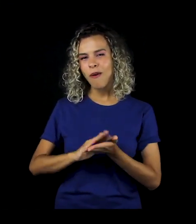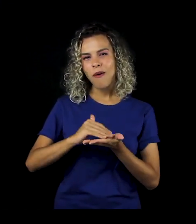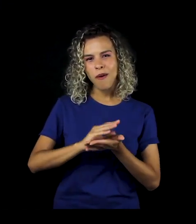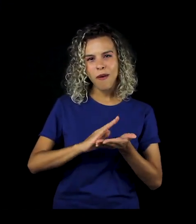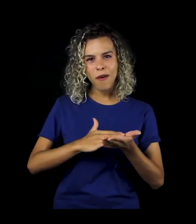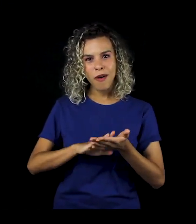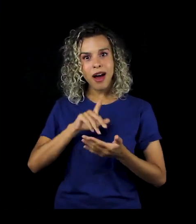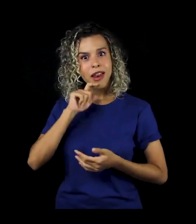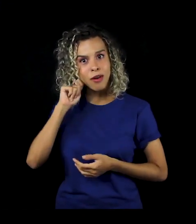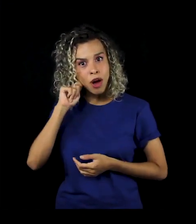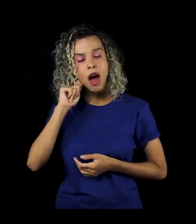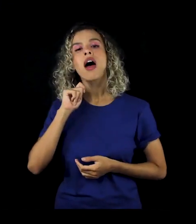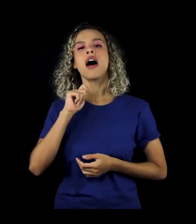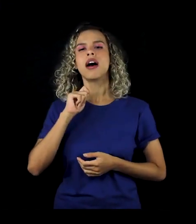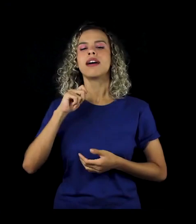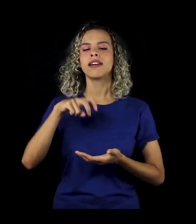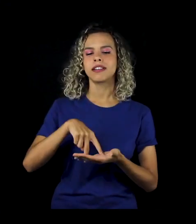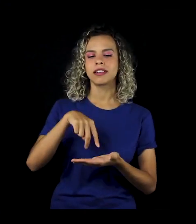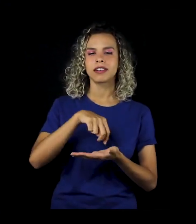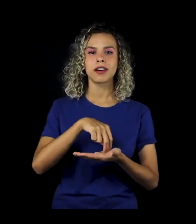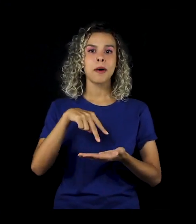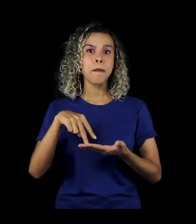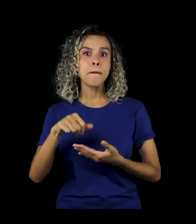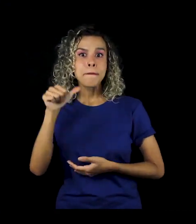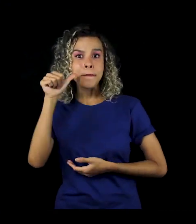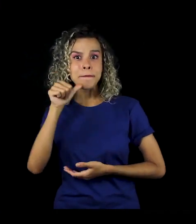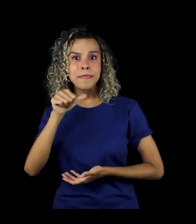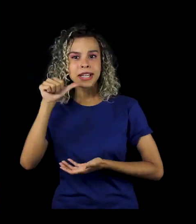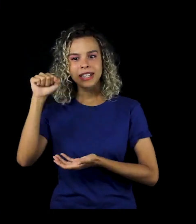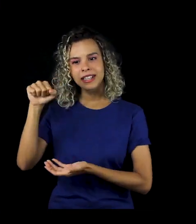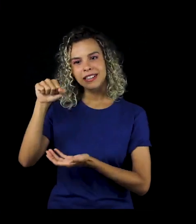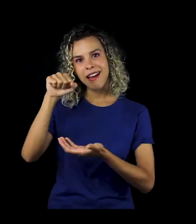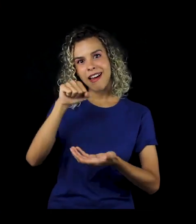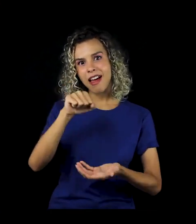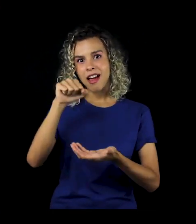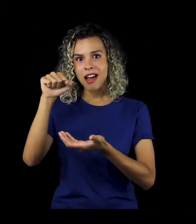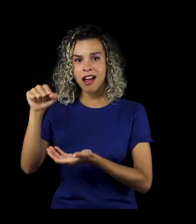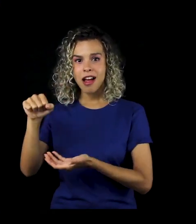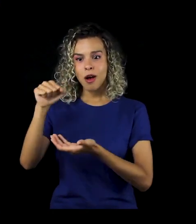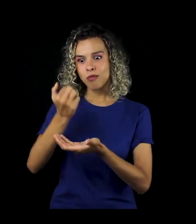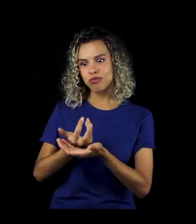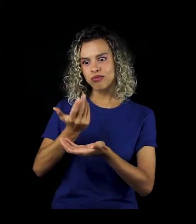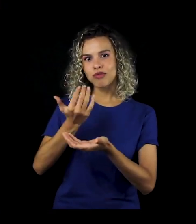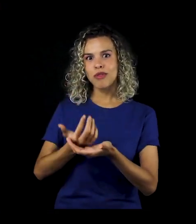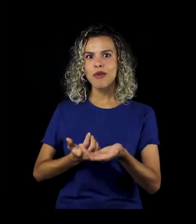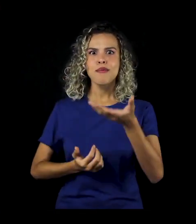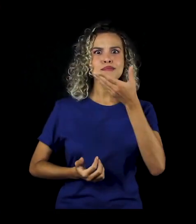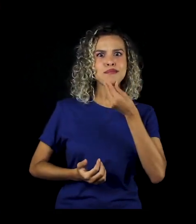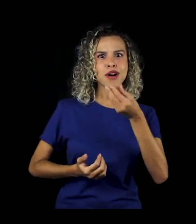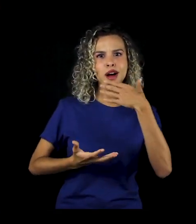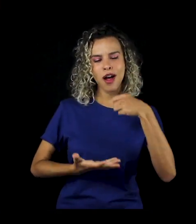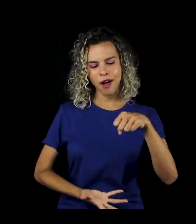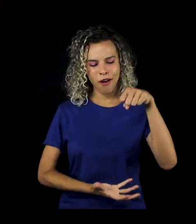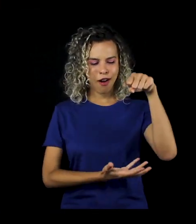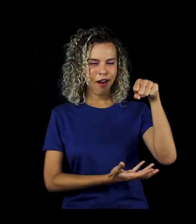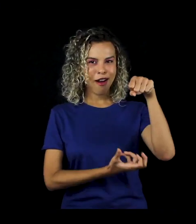Candeeiro oi Tá na mão de ioiô Candeeiro ai Tá na mão de iaiá